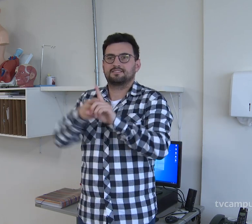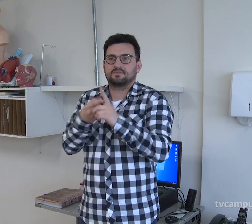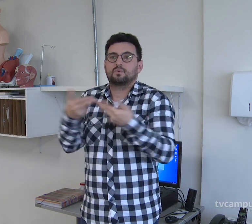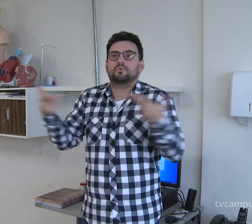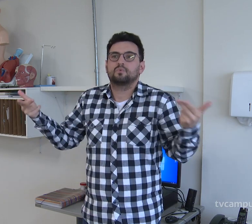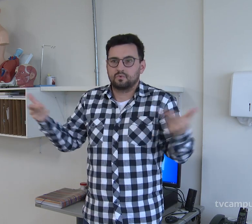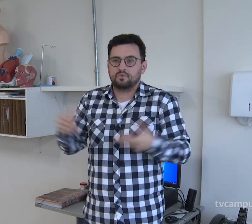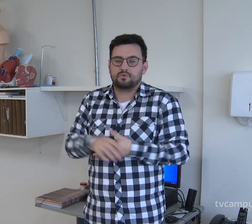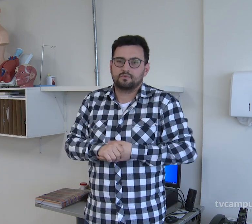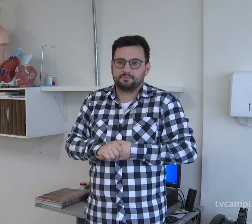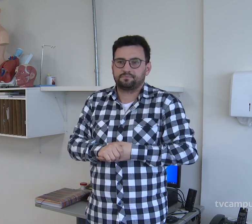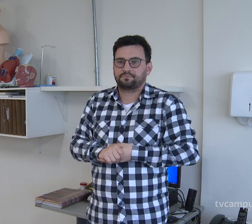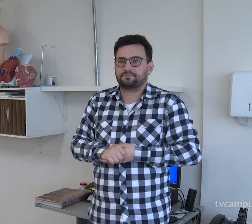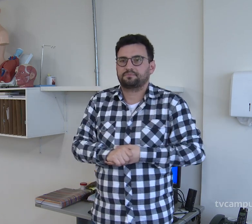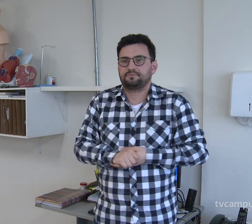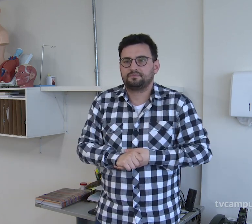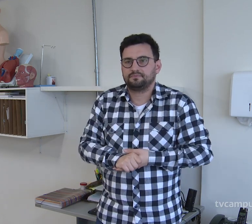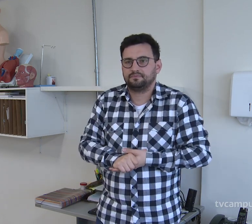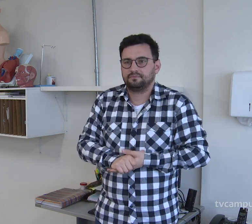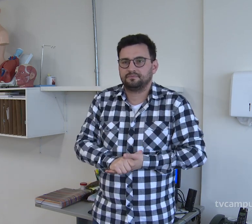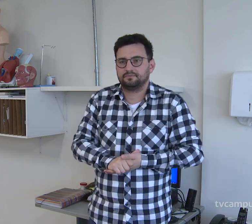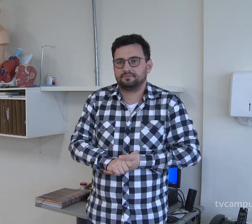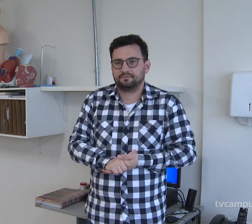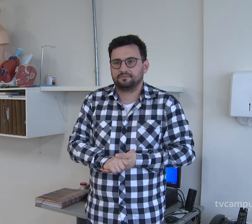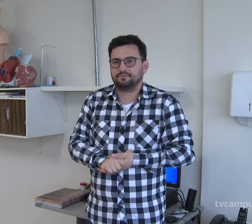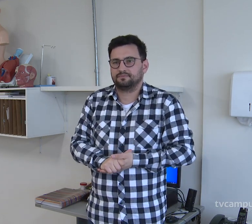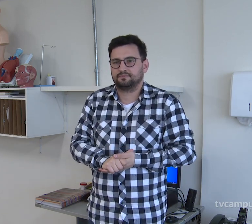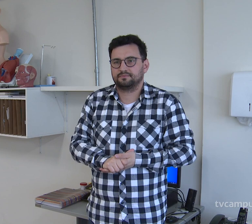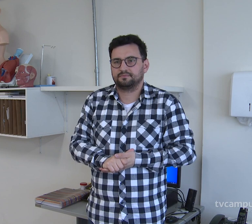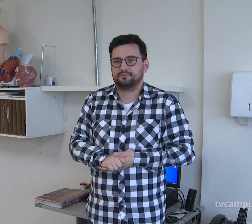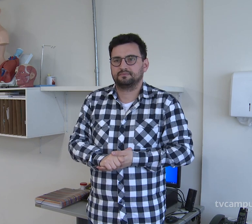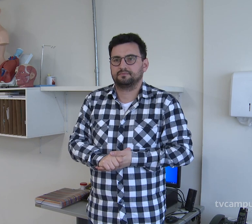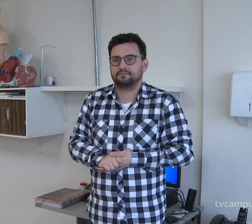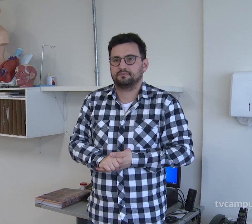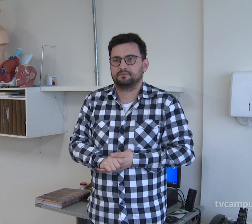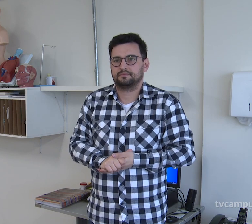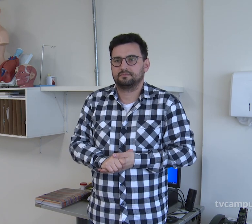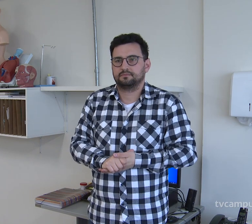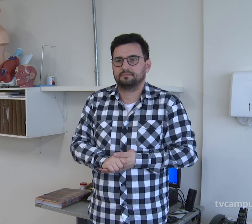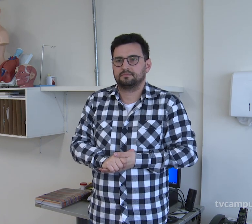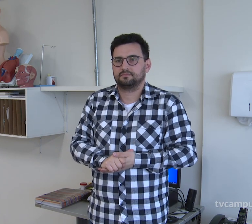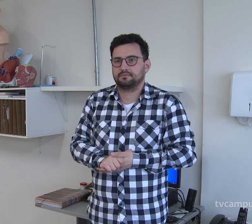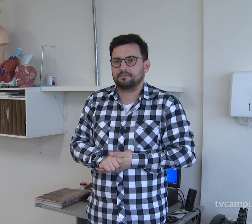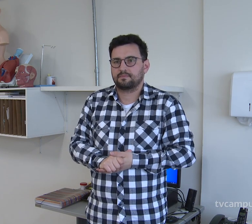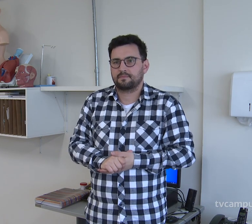dar dicas de prevenção é um exemplo. É importante ter acesso a essa informação,